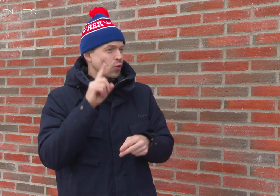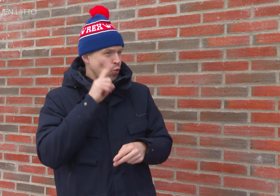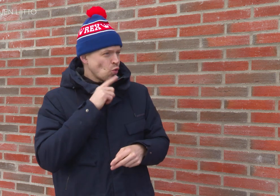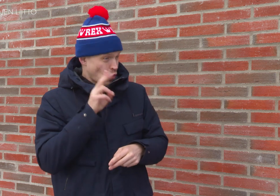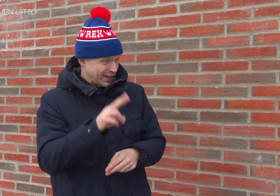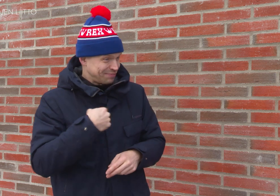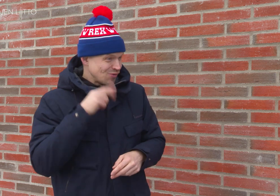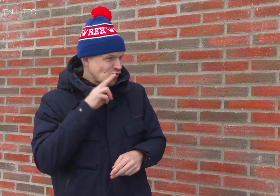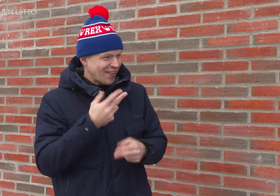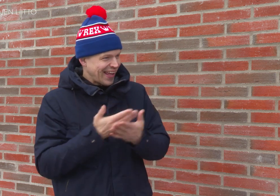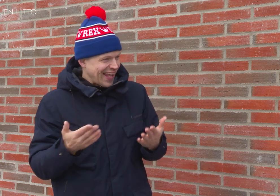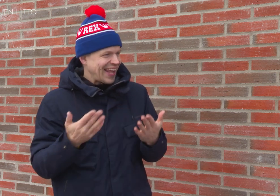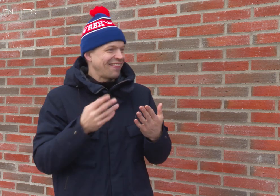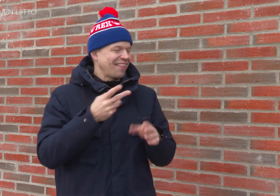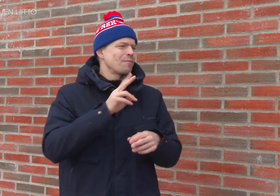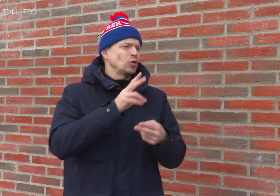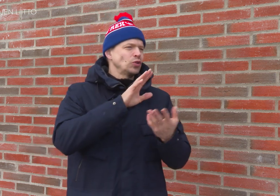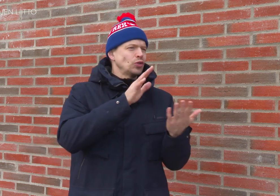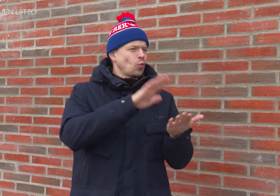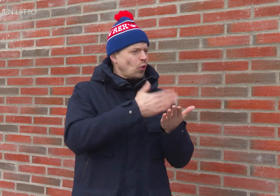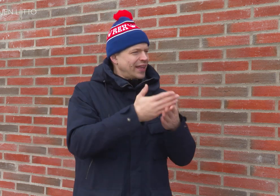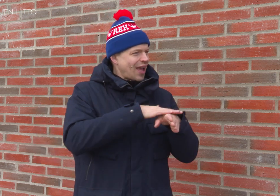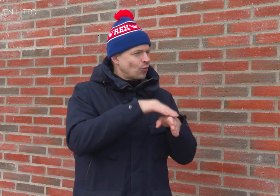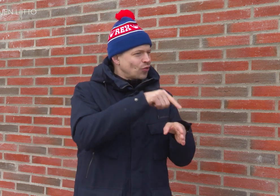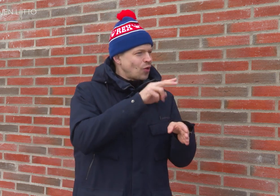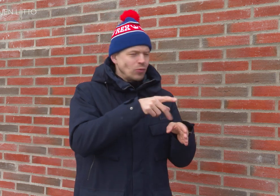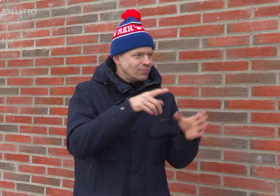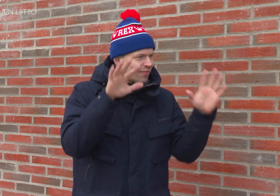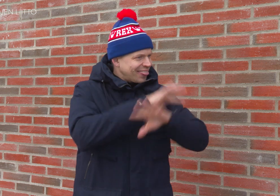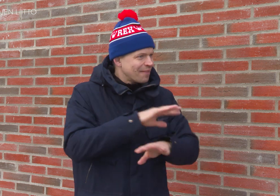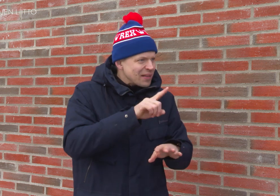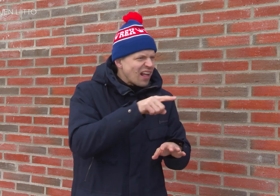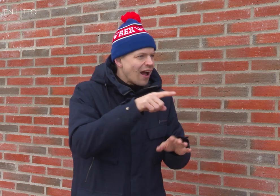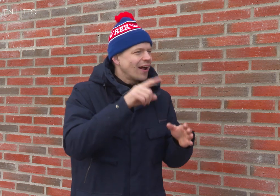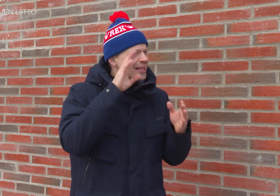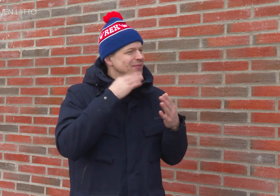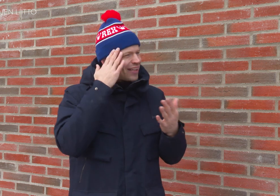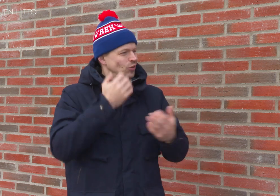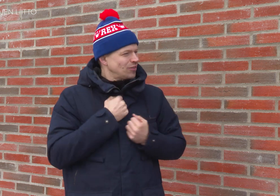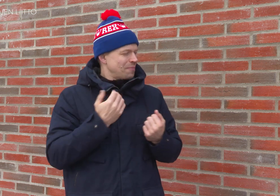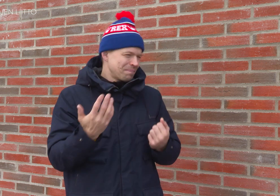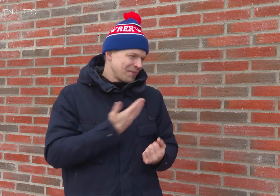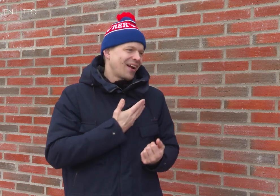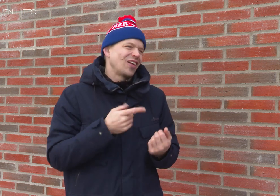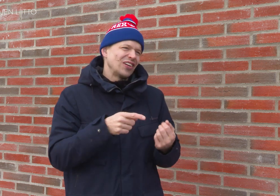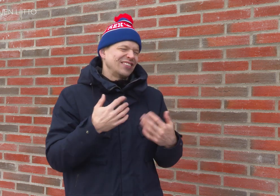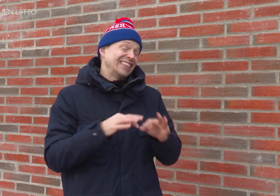ja esimerkiksi omaa kuurouttani on kyseenalaistettu - ja tulkin käyttöäni ihmetelty. Ihmiset ovat nyt paljon tietoisempia näistä asioista, -